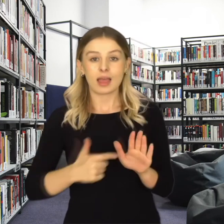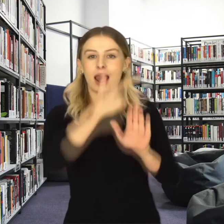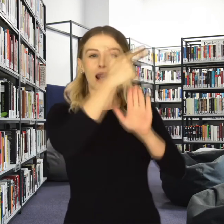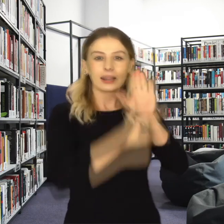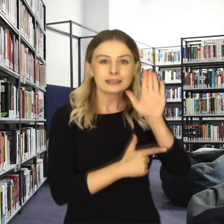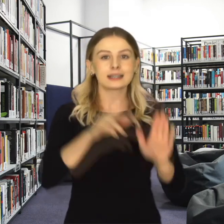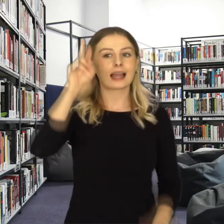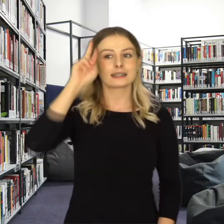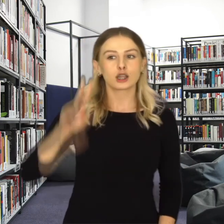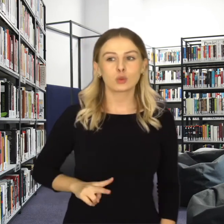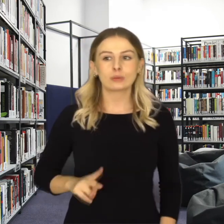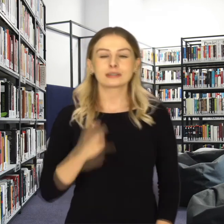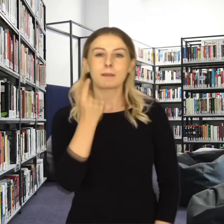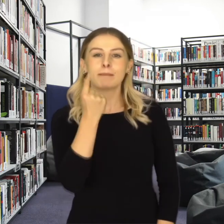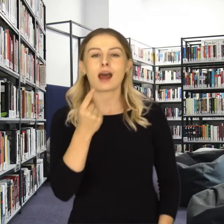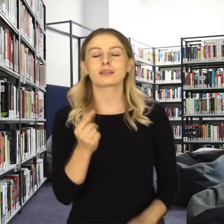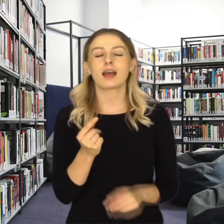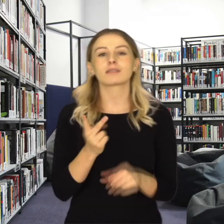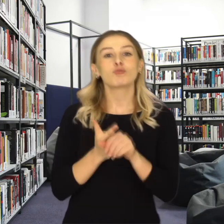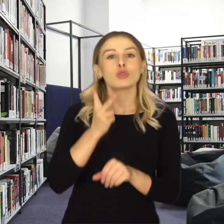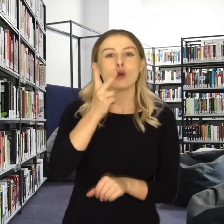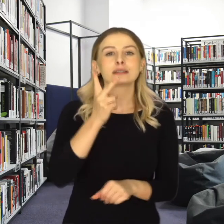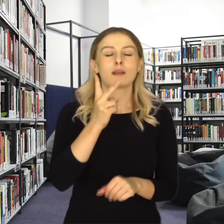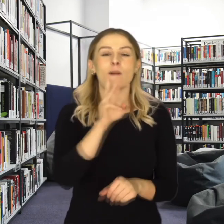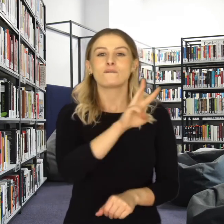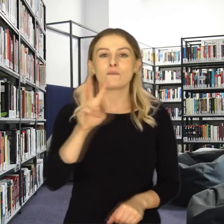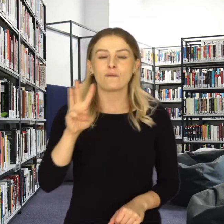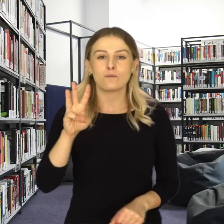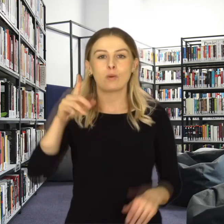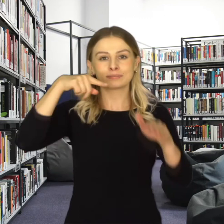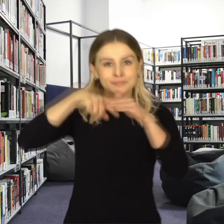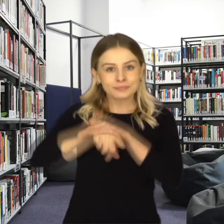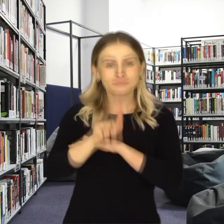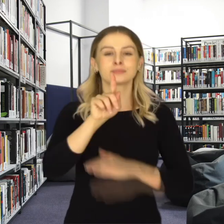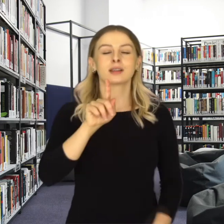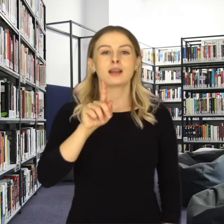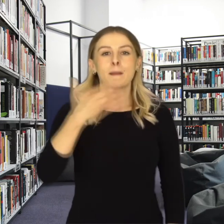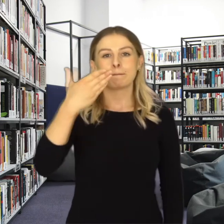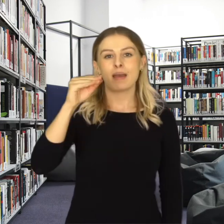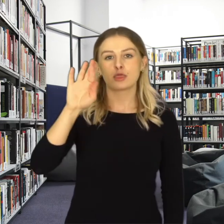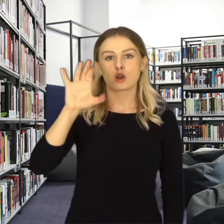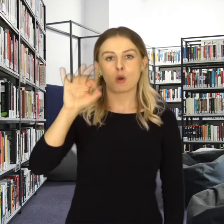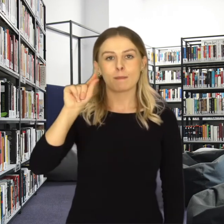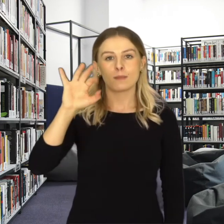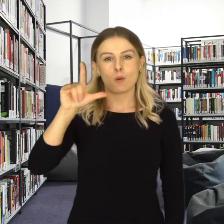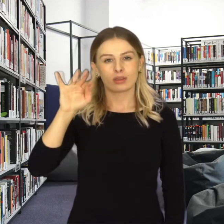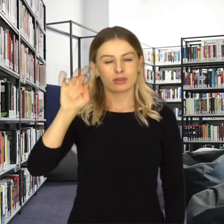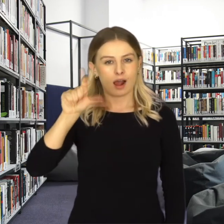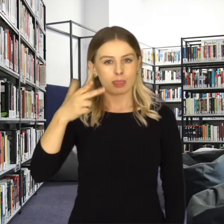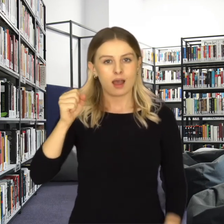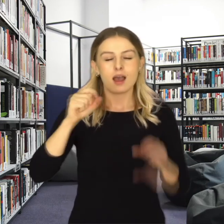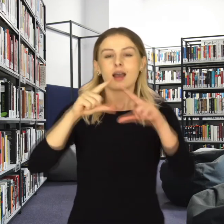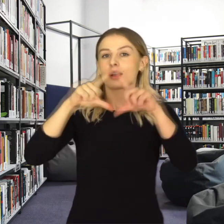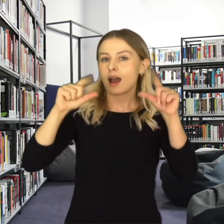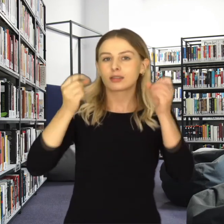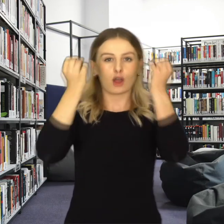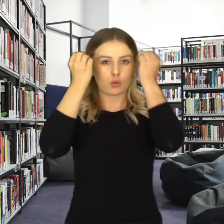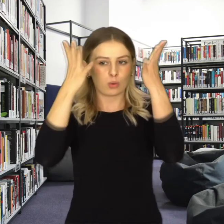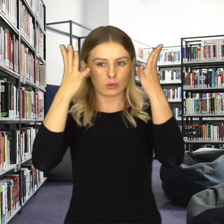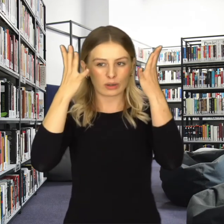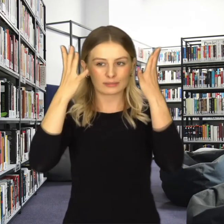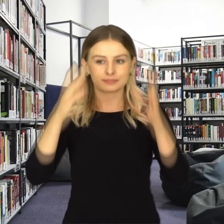Lista instytucji partnerskich dostępna na stronie WWW w zakładce: Metropolitalna Karta Do Kultury